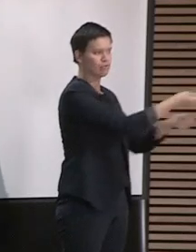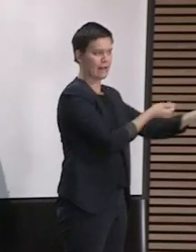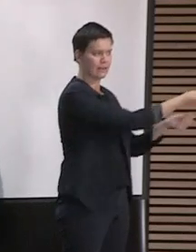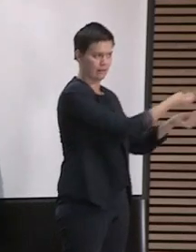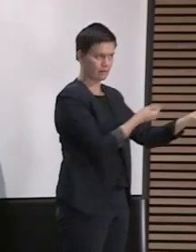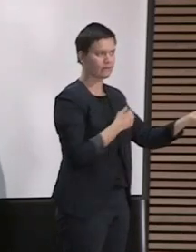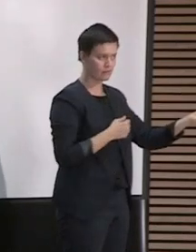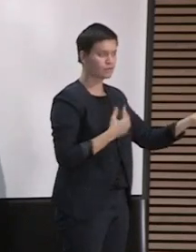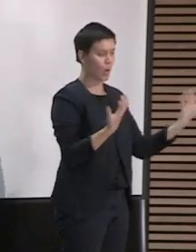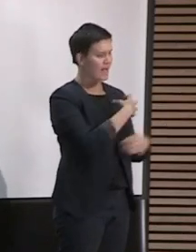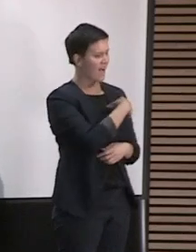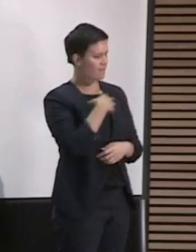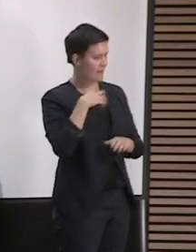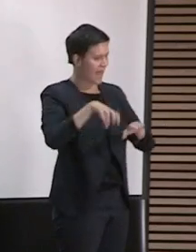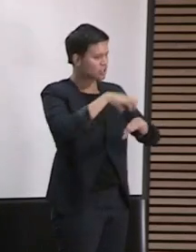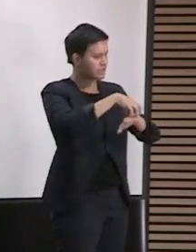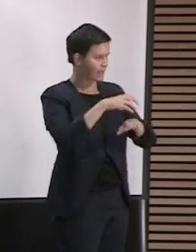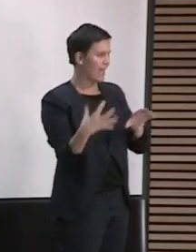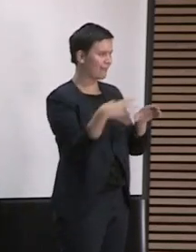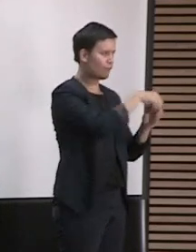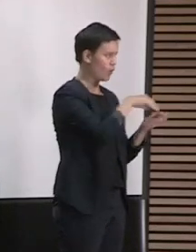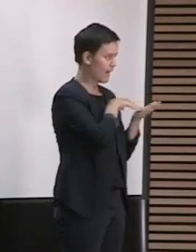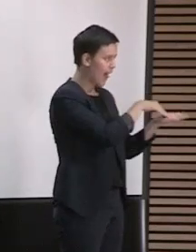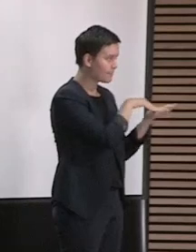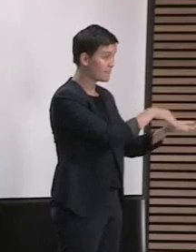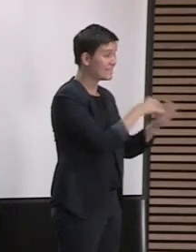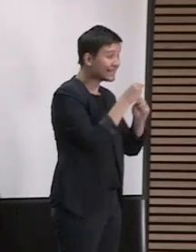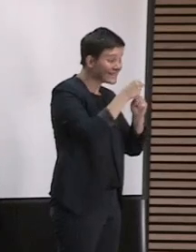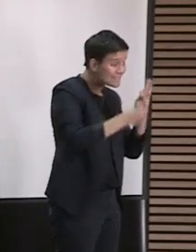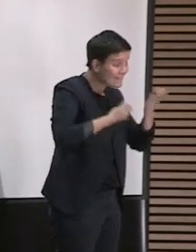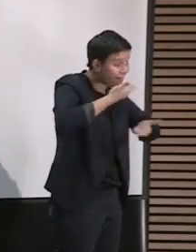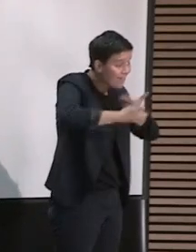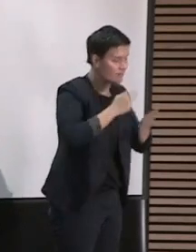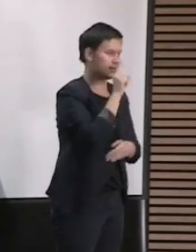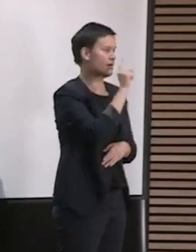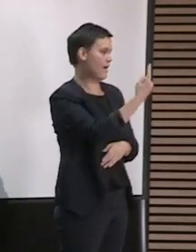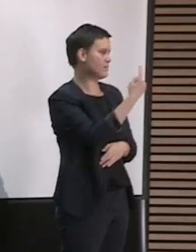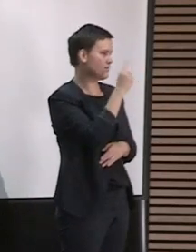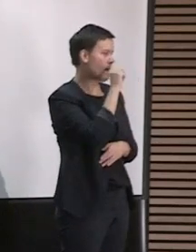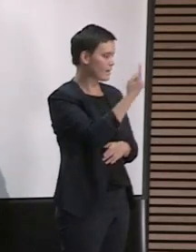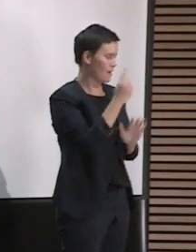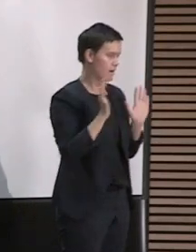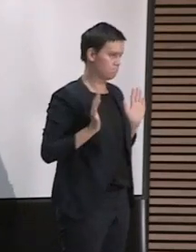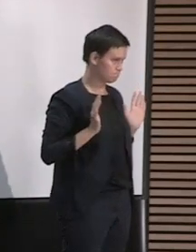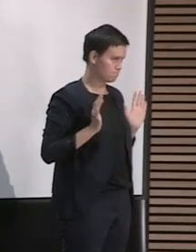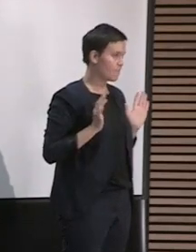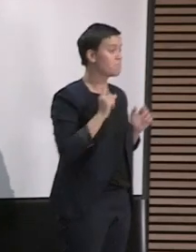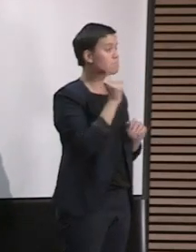maatau angaanga ohanga. He take nui tenei na te mea he taumata rangatira taatau o te